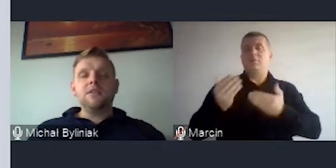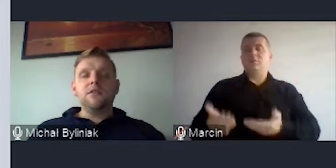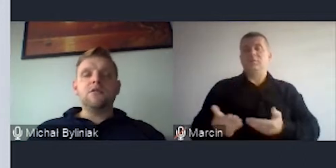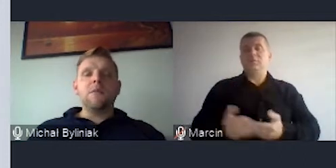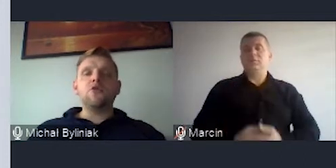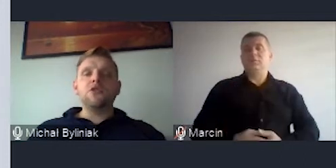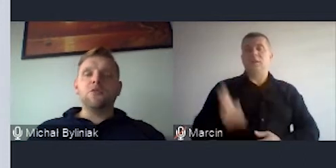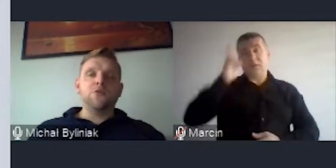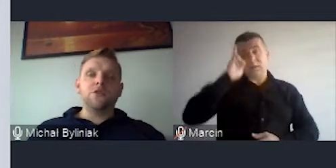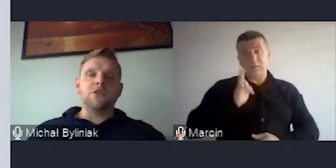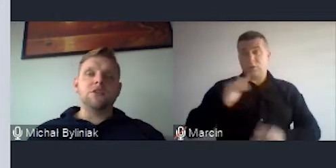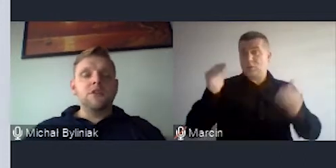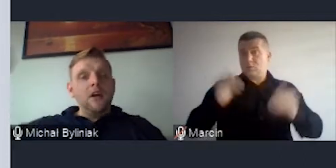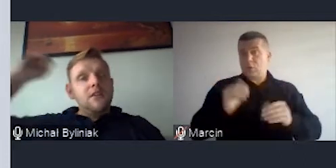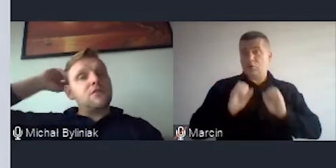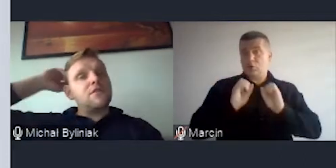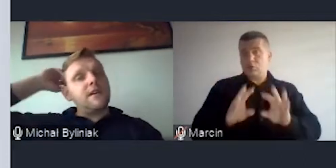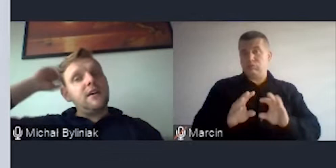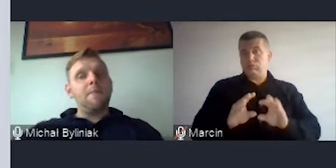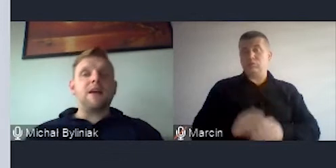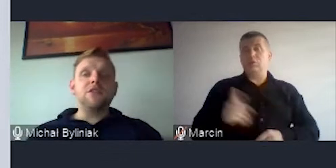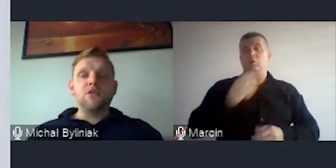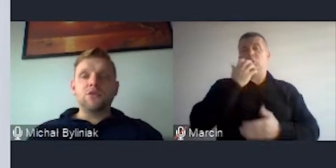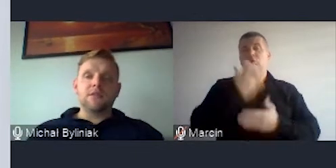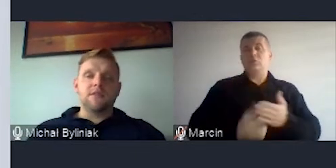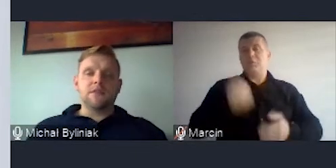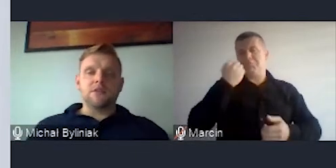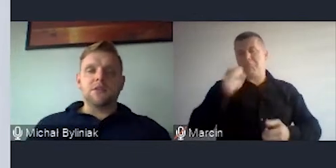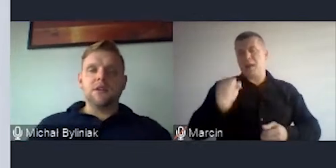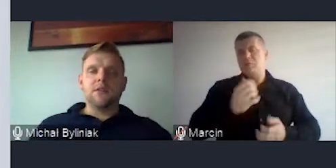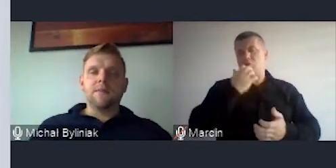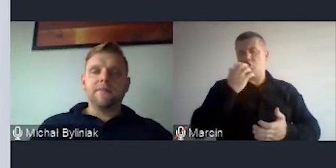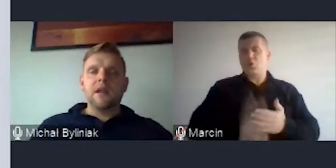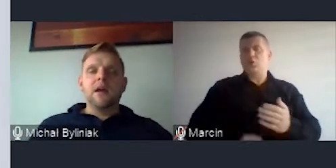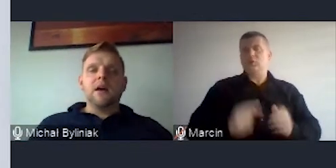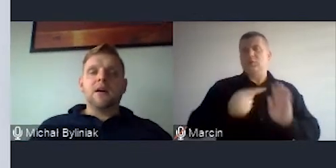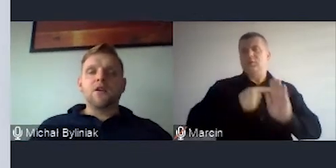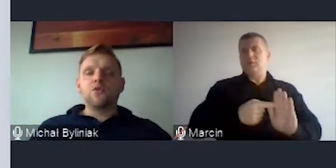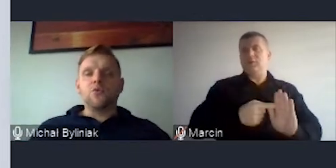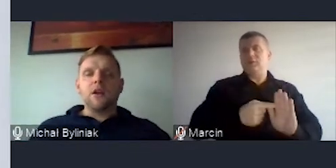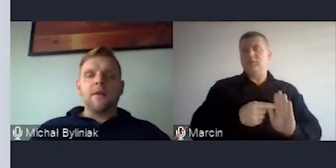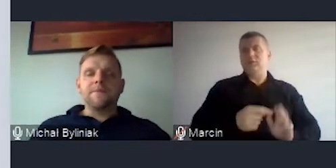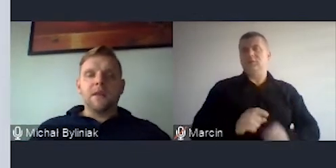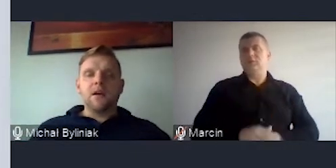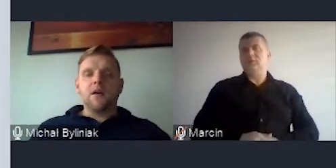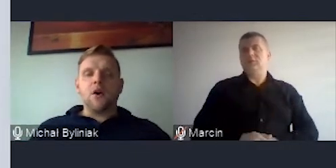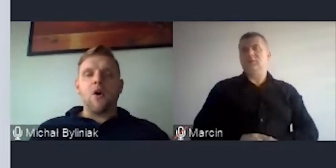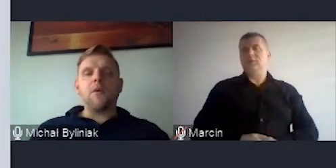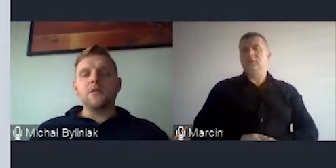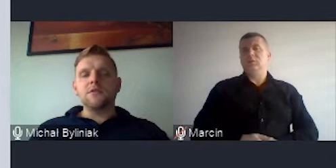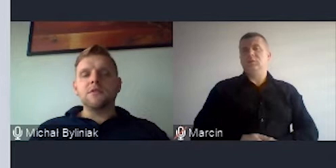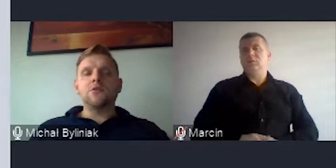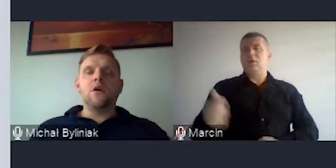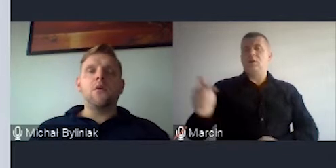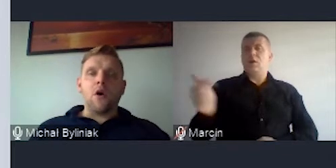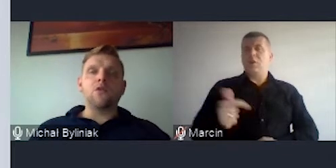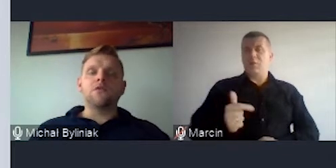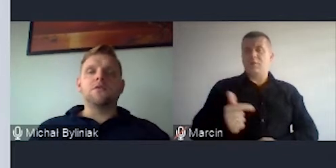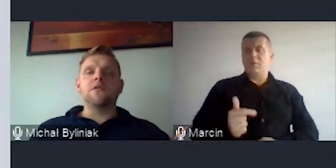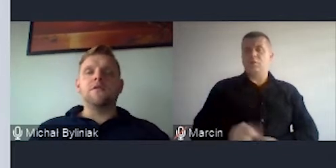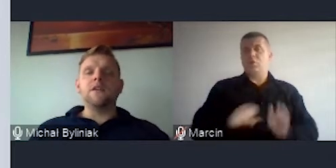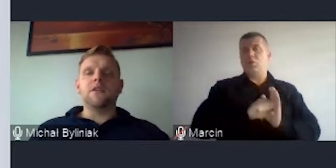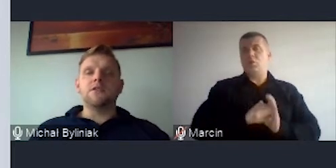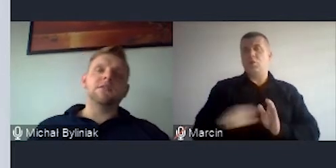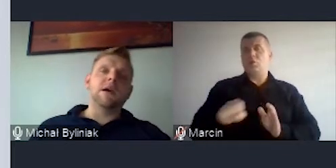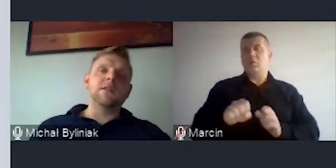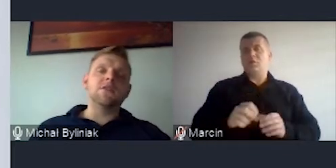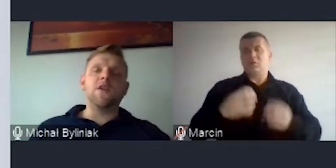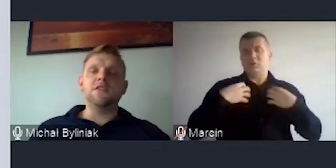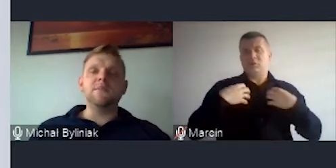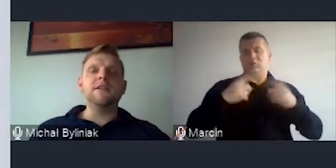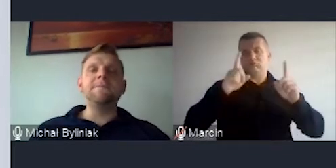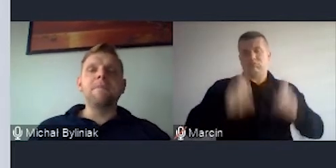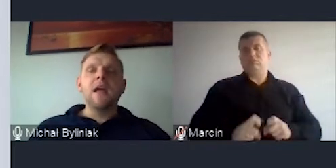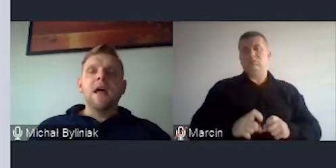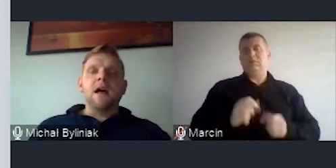Instytucja może dopuścić stosowanie bardziej korzystnych wytycznych, które obowiązują od wejścia w życie zmiany, czyli wchodzi zmiana,